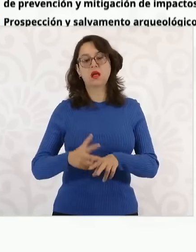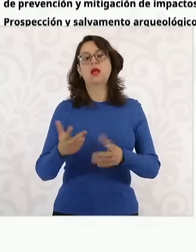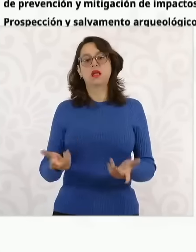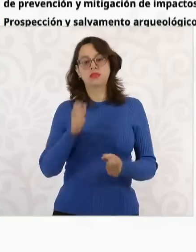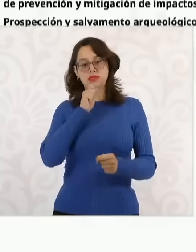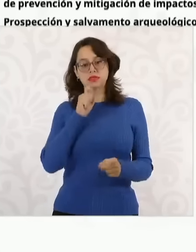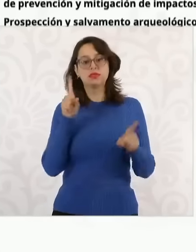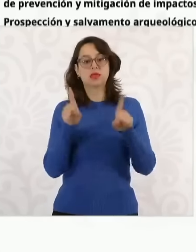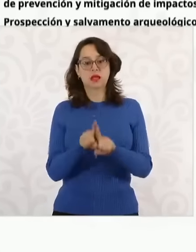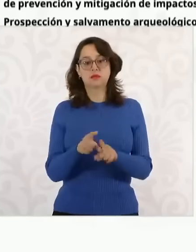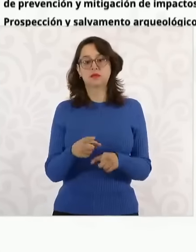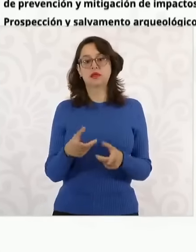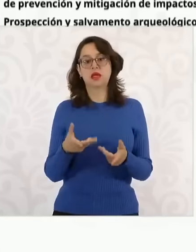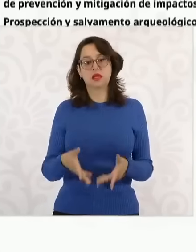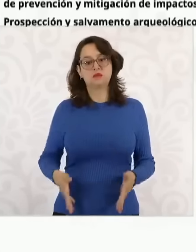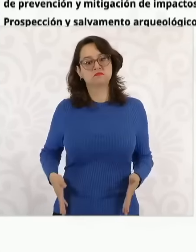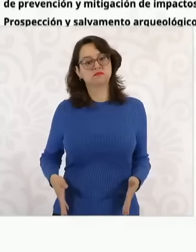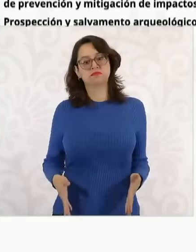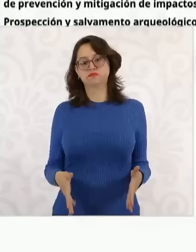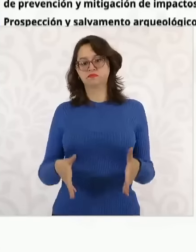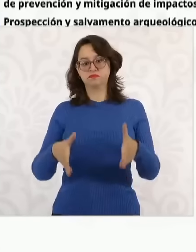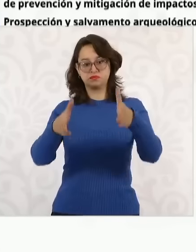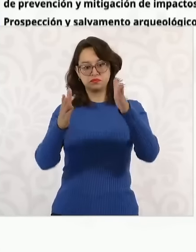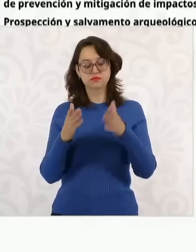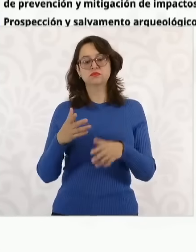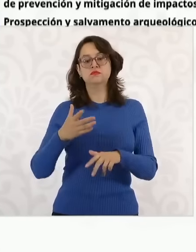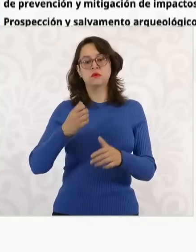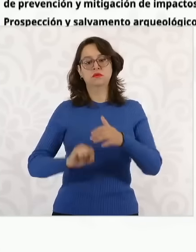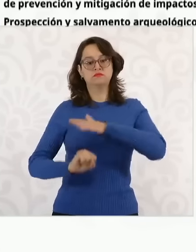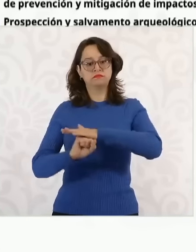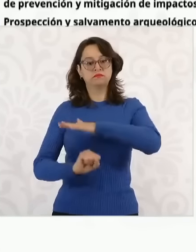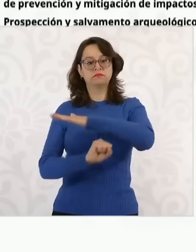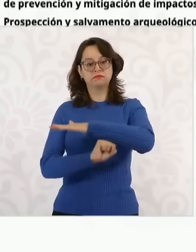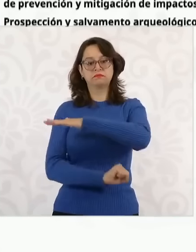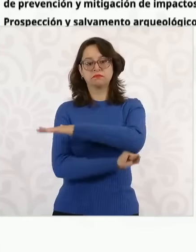ya terías interiores, colando vialidades en el interior, desplantando ya edificios técnicos y